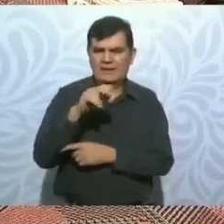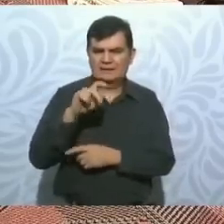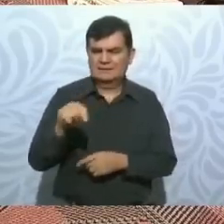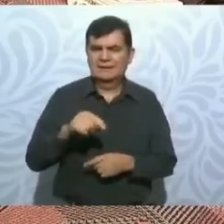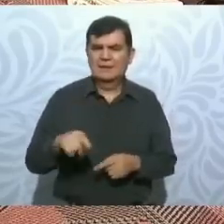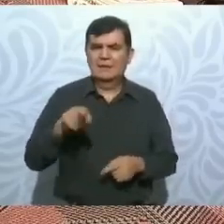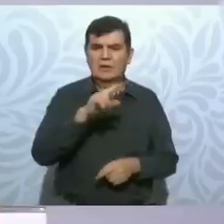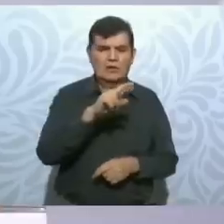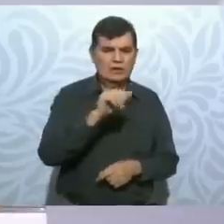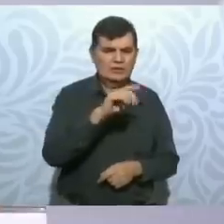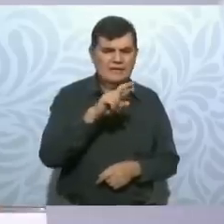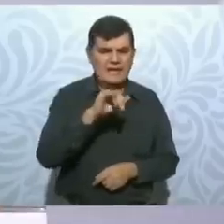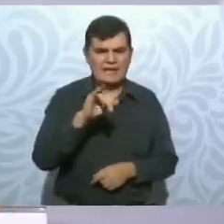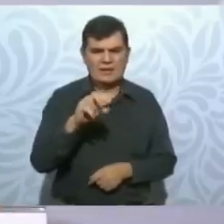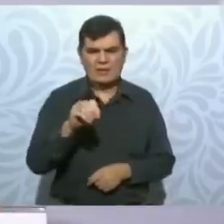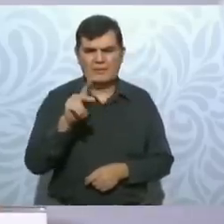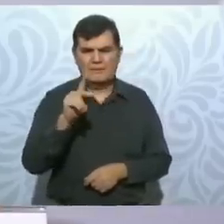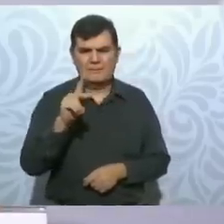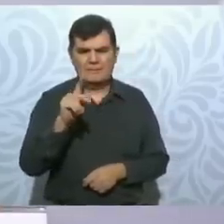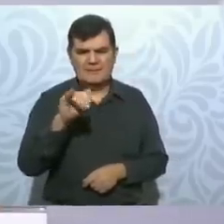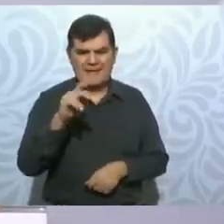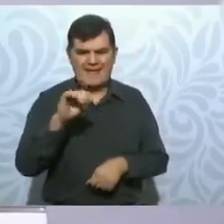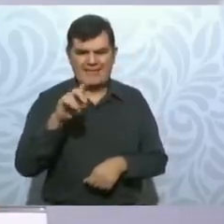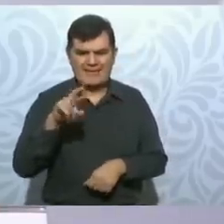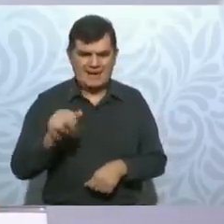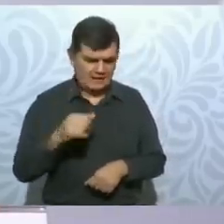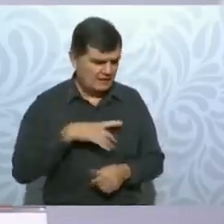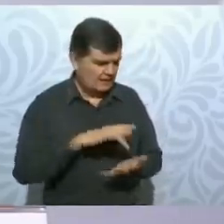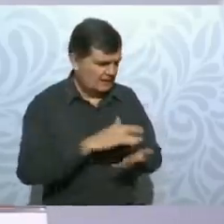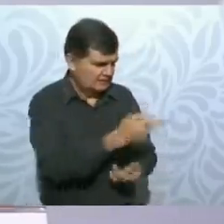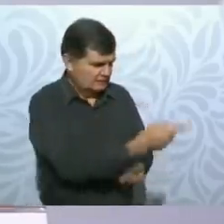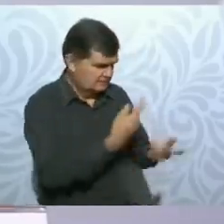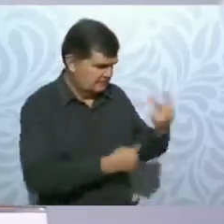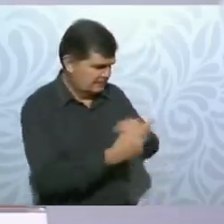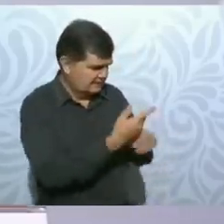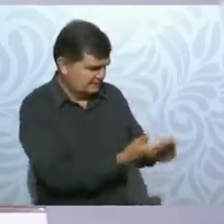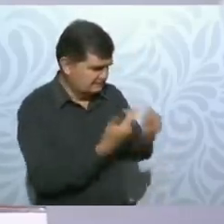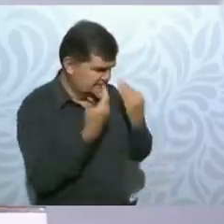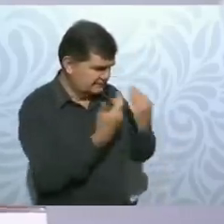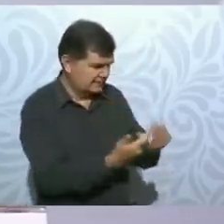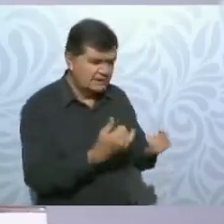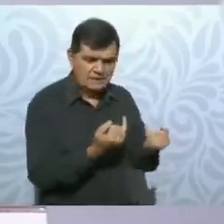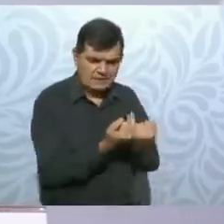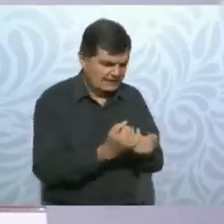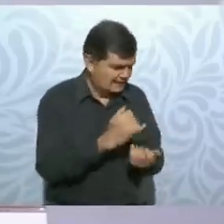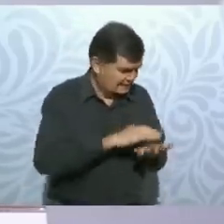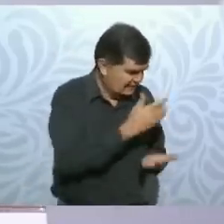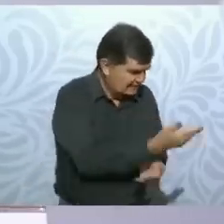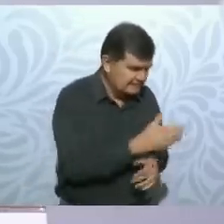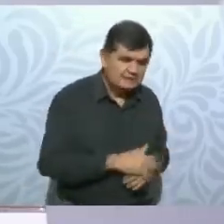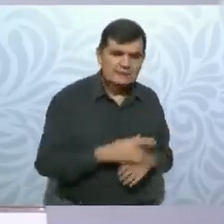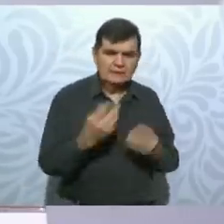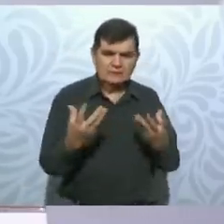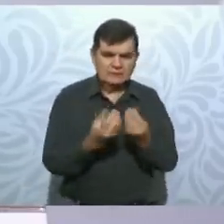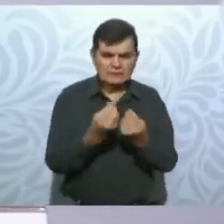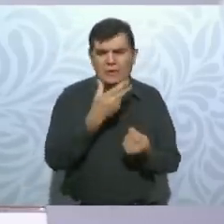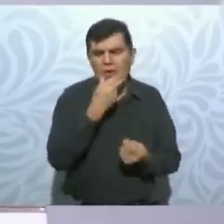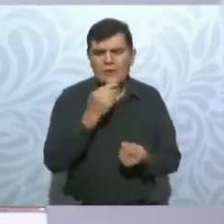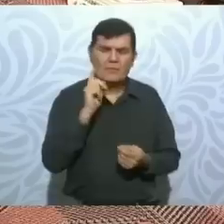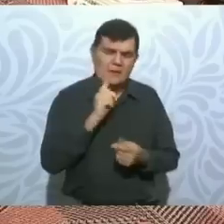Muchas gracias por tu presencia y por supuesto a las y los gobernadores de